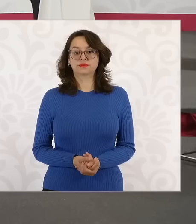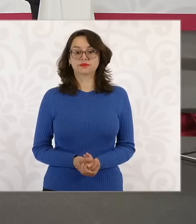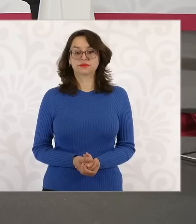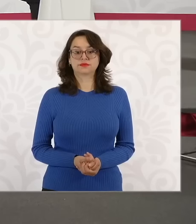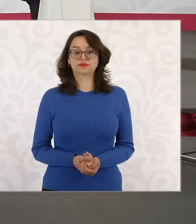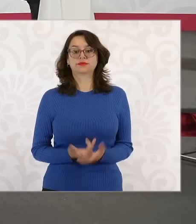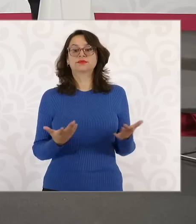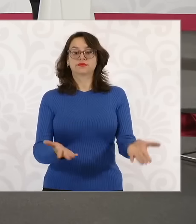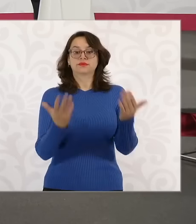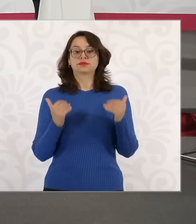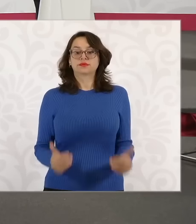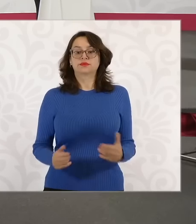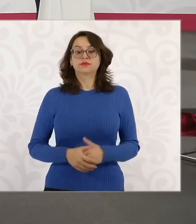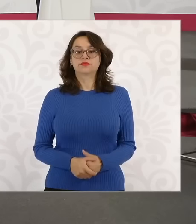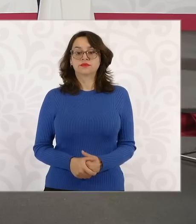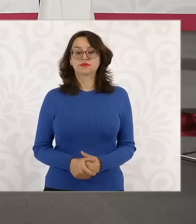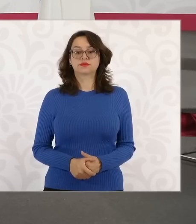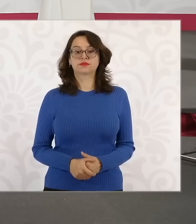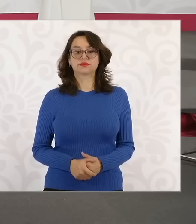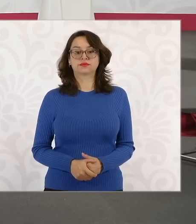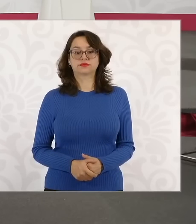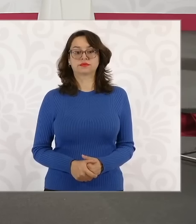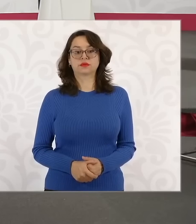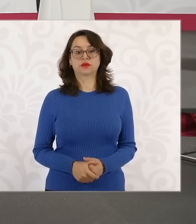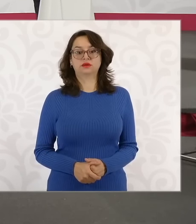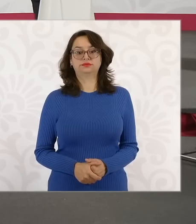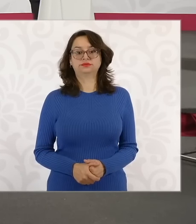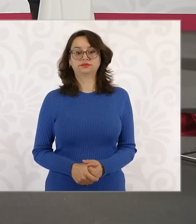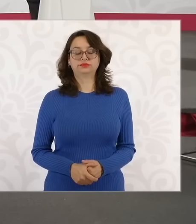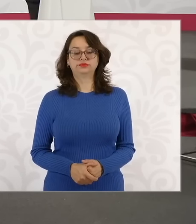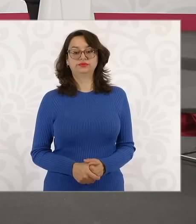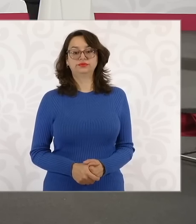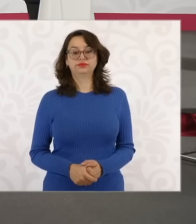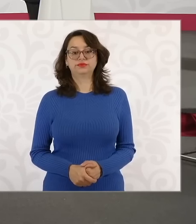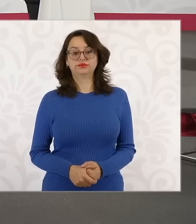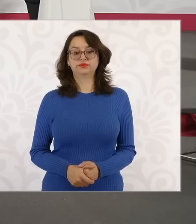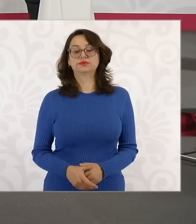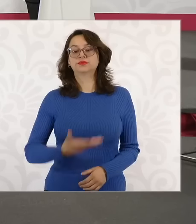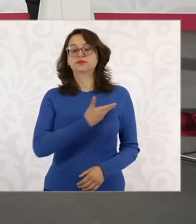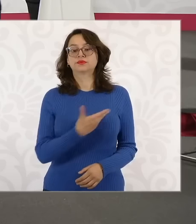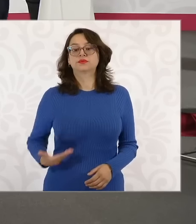La que sigue, por favor. Eh, pues conforme a la instrucción que nos dio la presidenta y